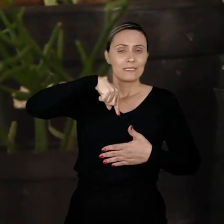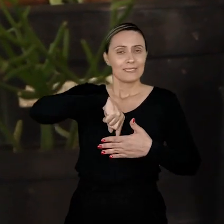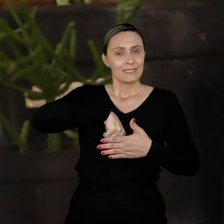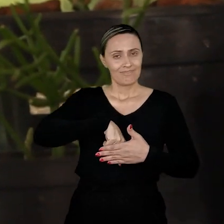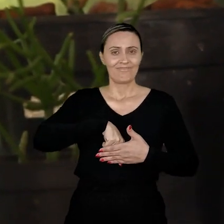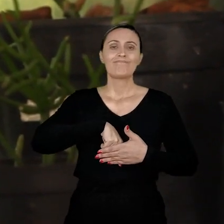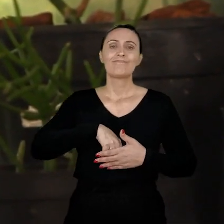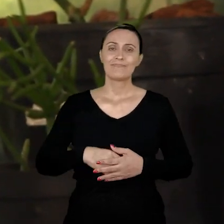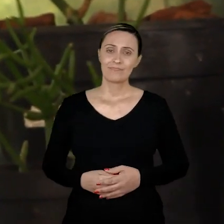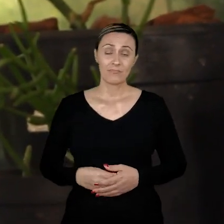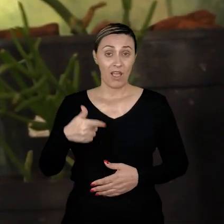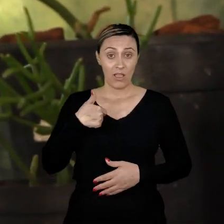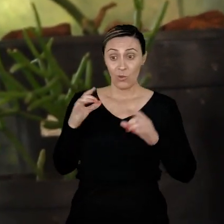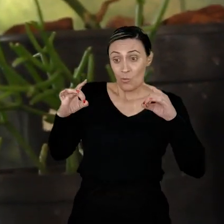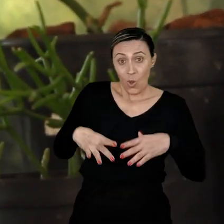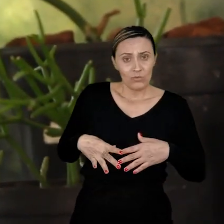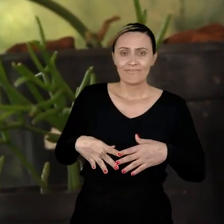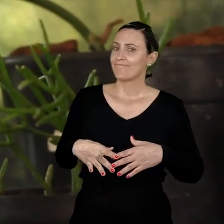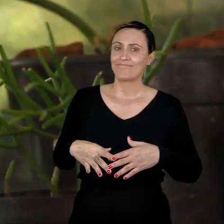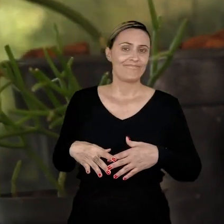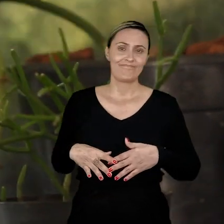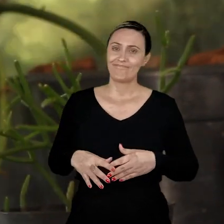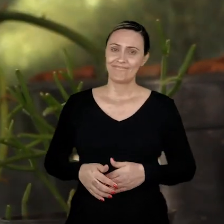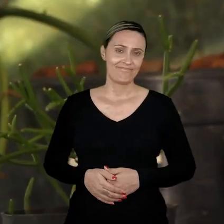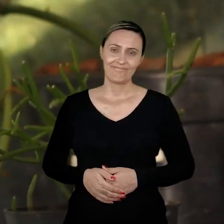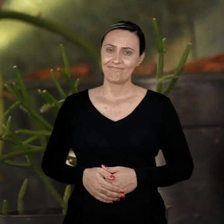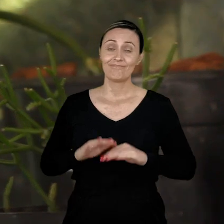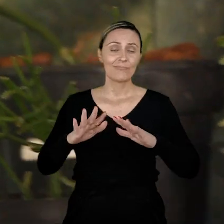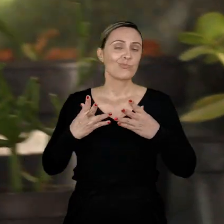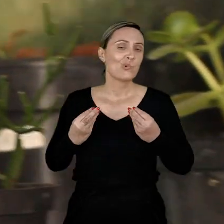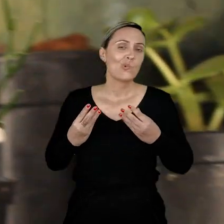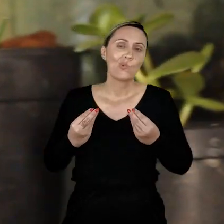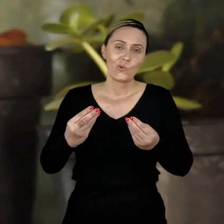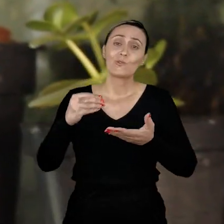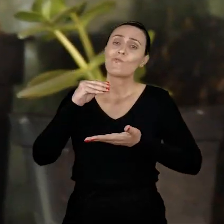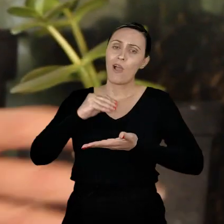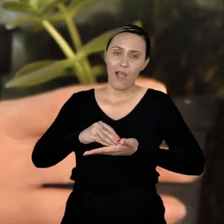Não nasci pronta e não estou pronta. Há tanto a desbravar e construir dentro de mim.